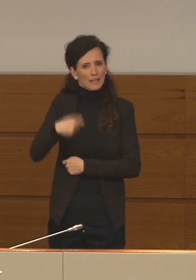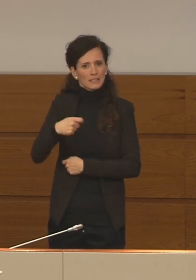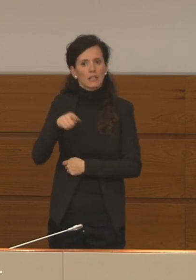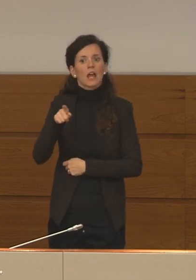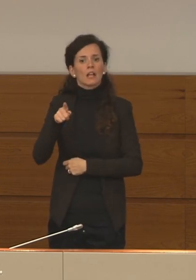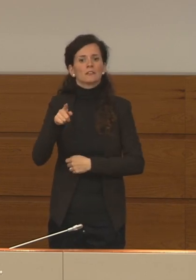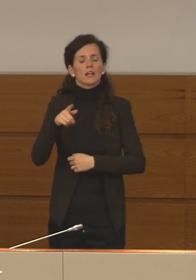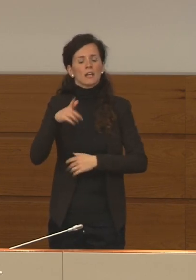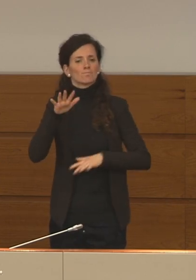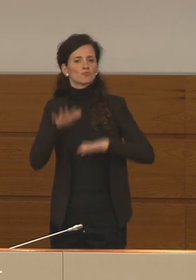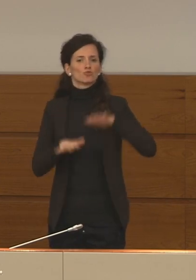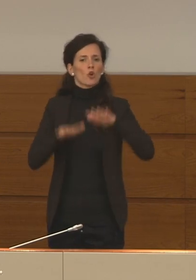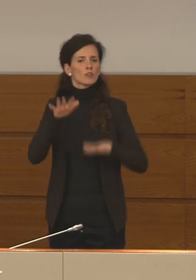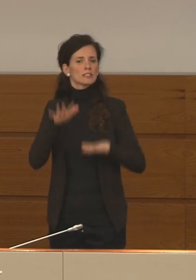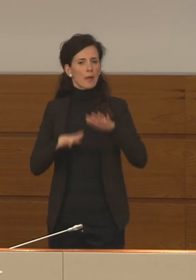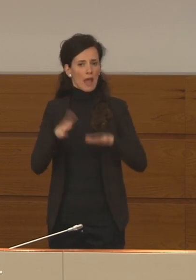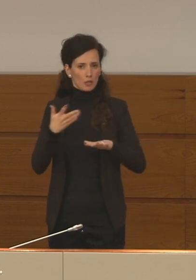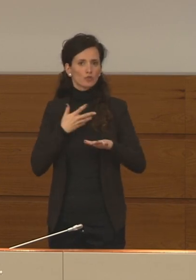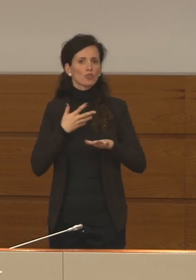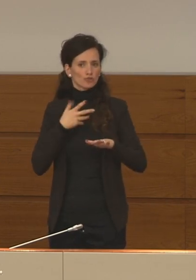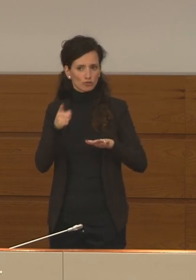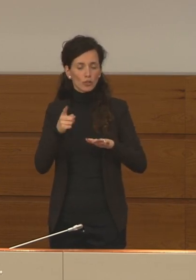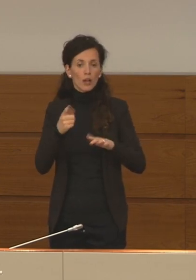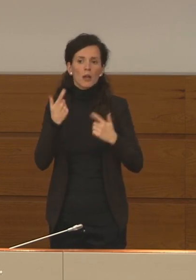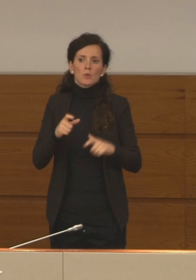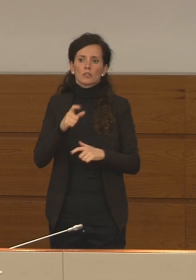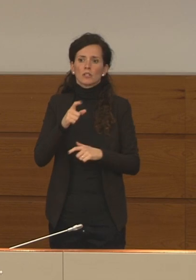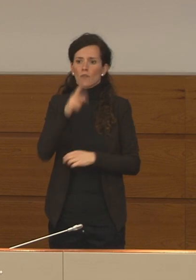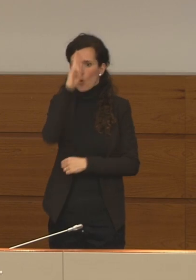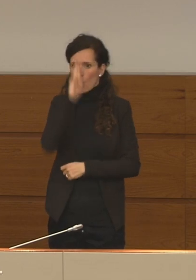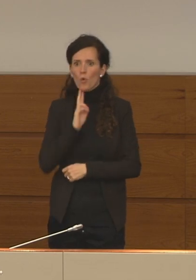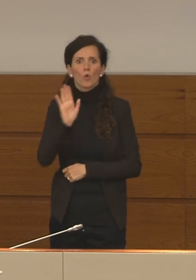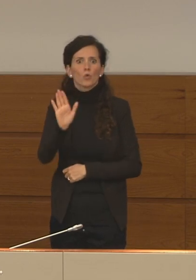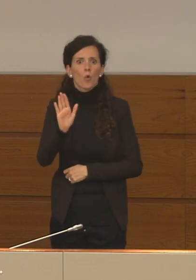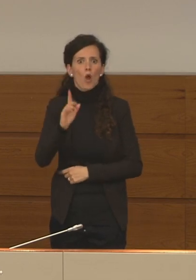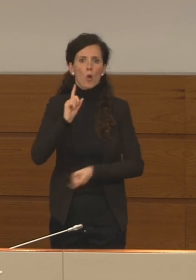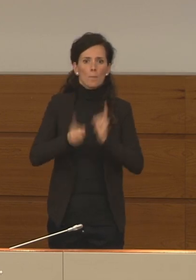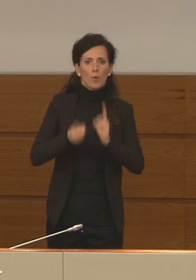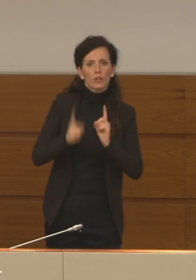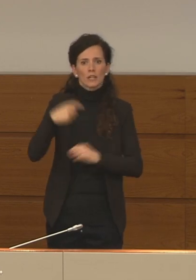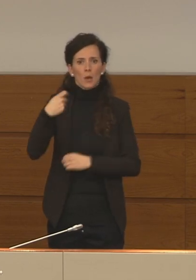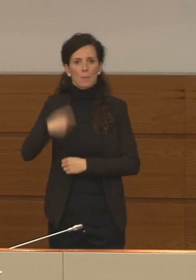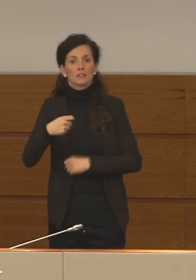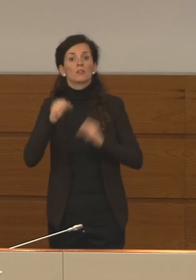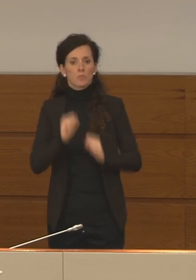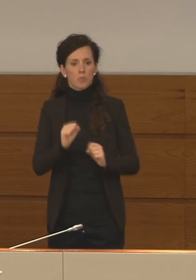sua attività di politico, di presidente abbia avuto contatti con molte persone,